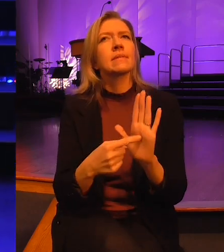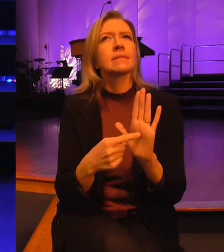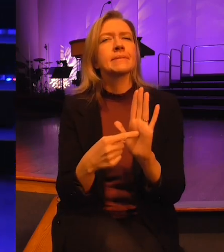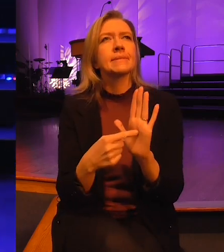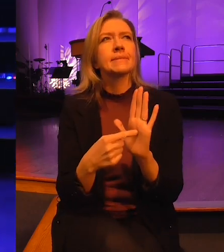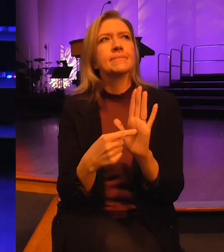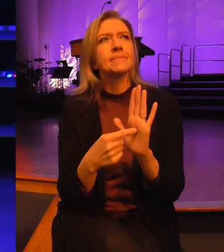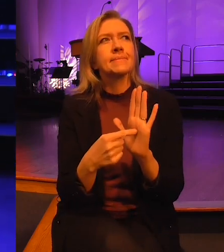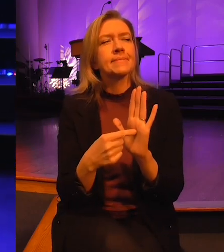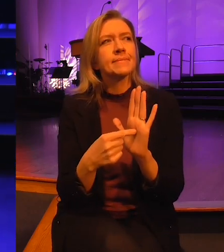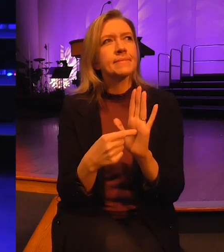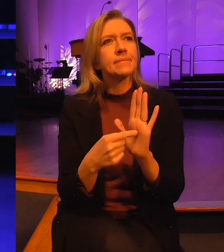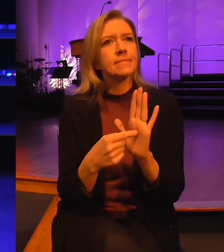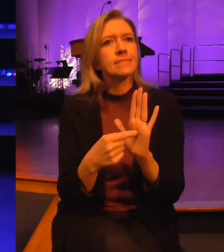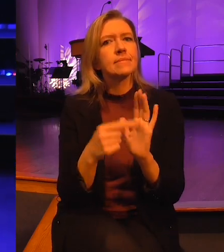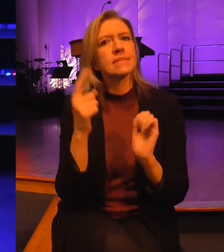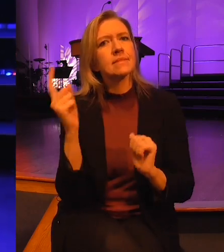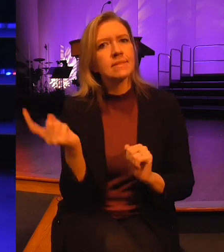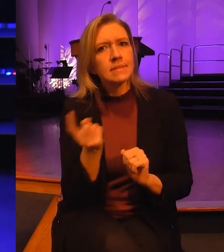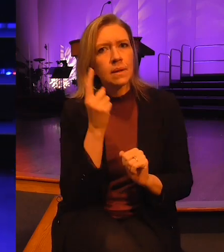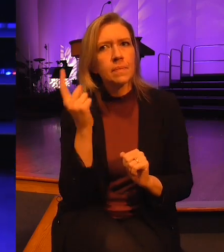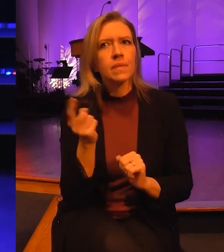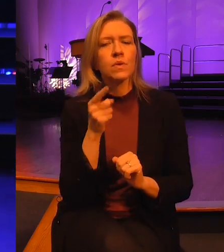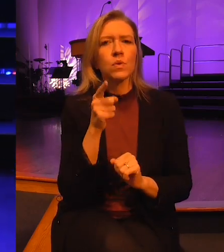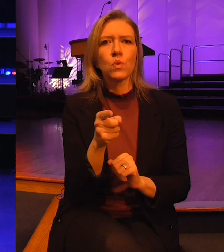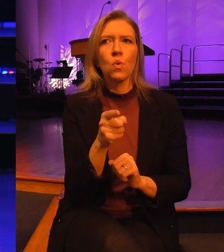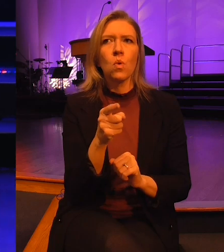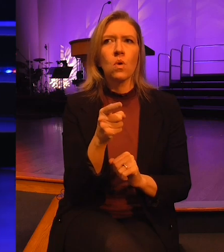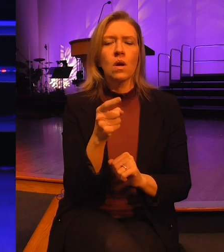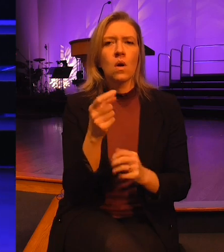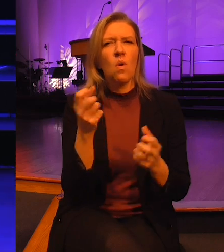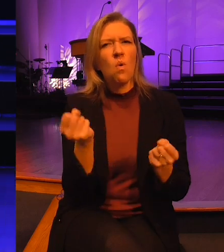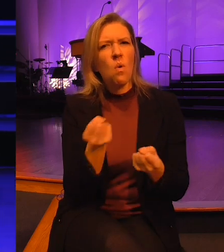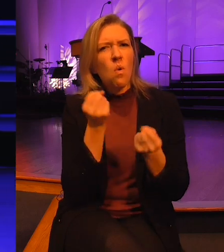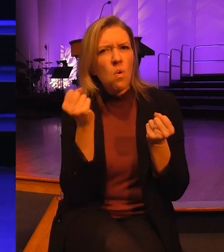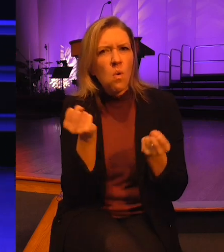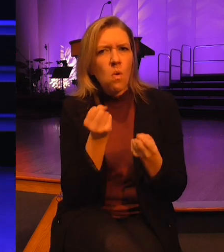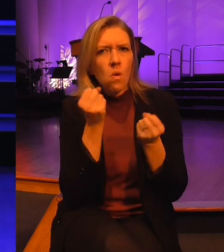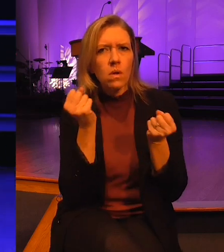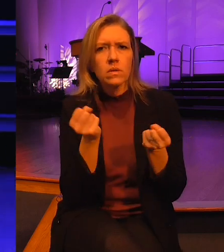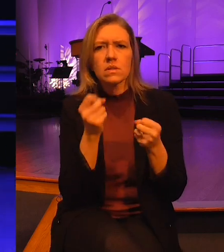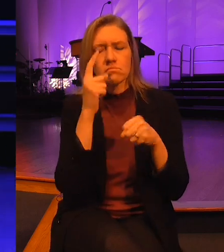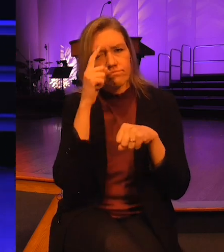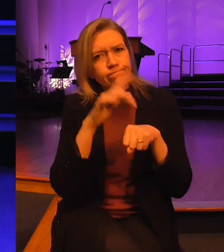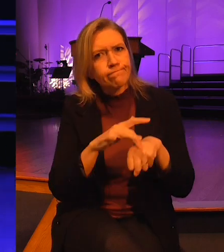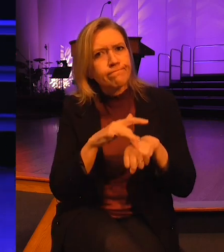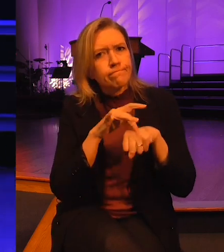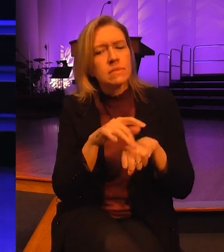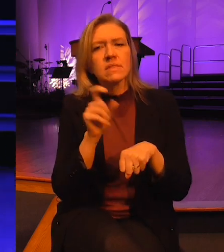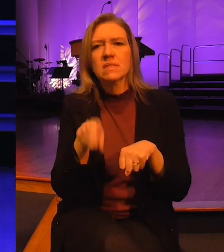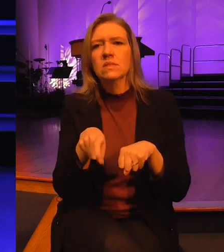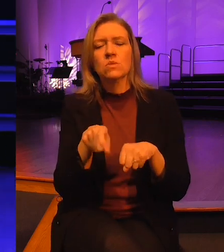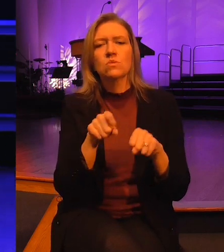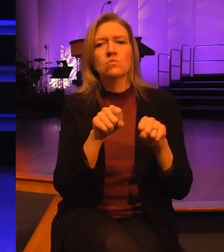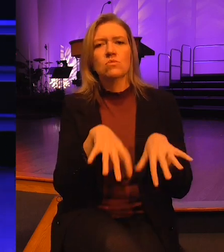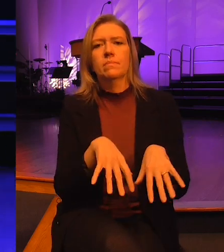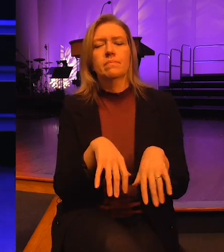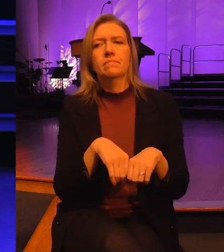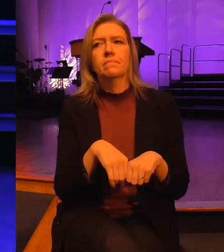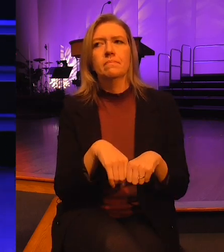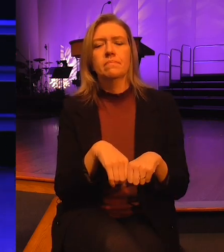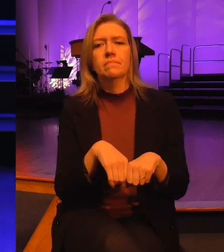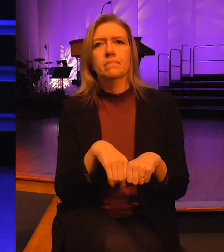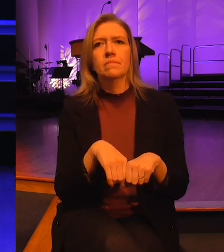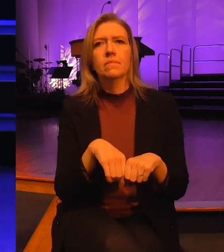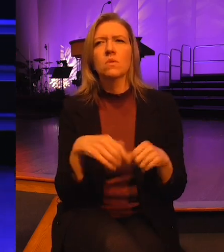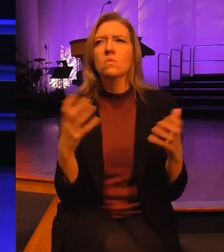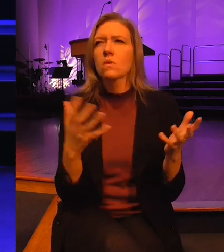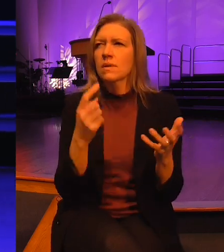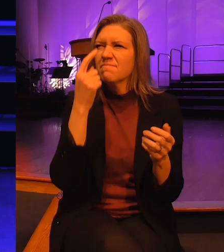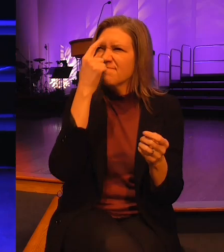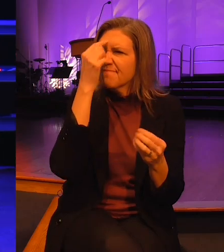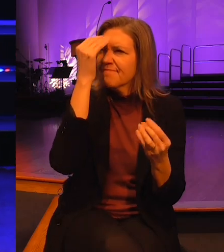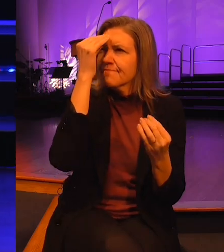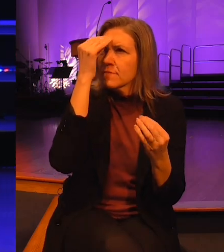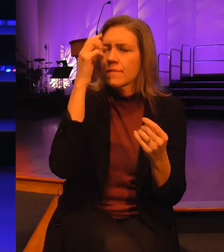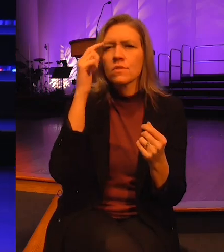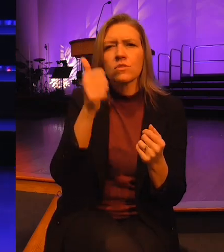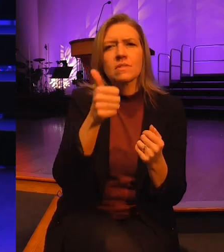algo a lo que te estás aferrando y que debes soltar. ¿Qué es especialmente en 2024